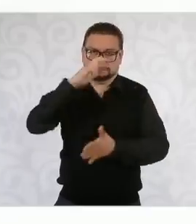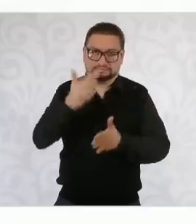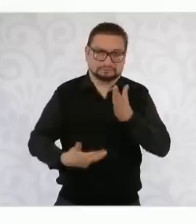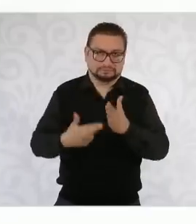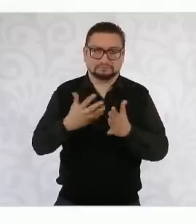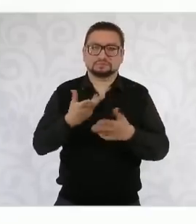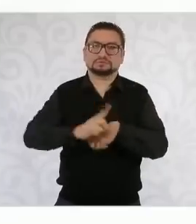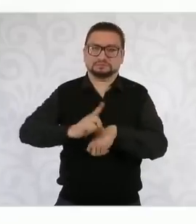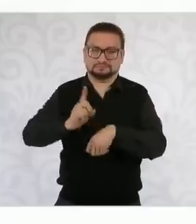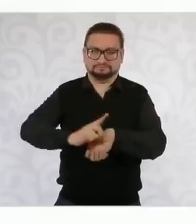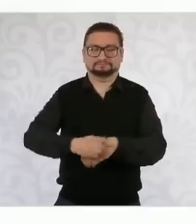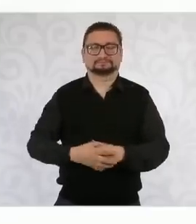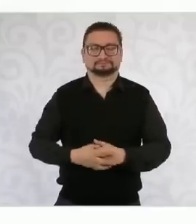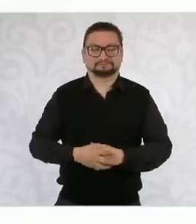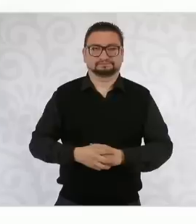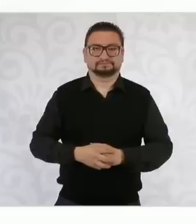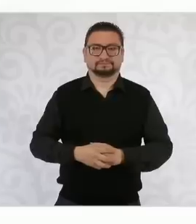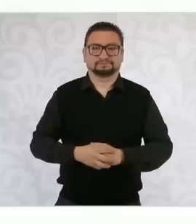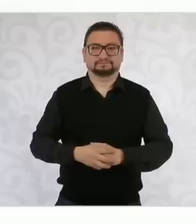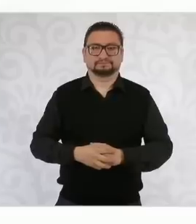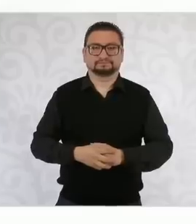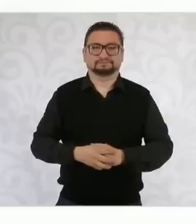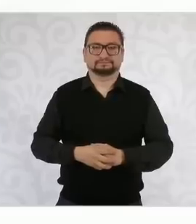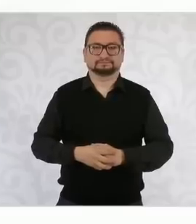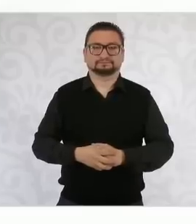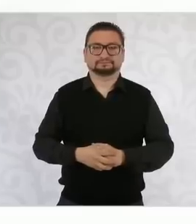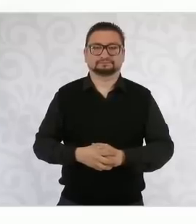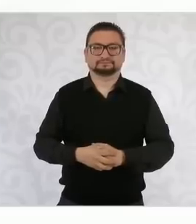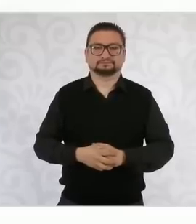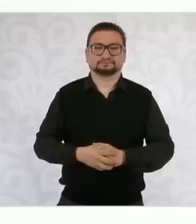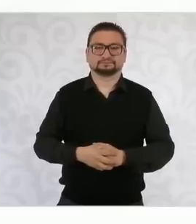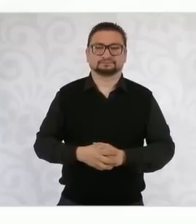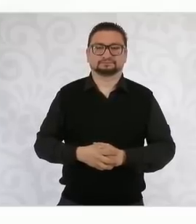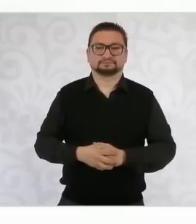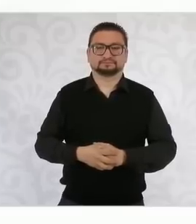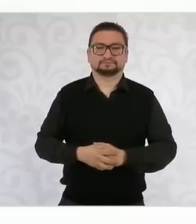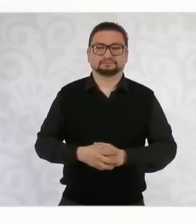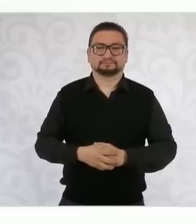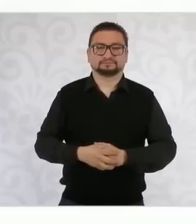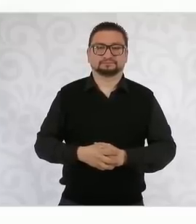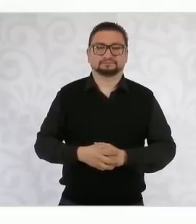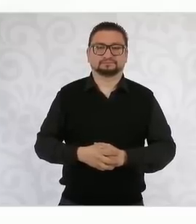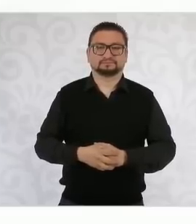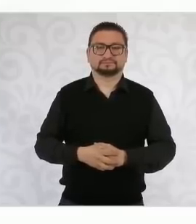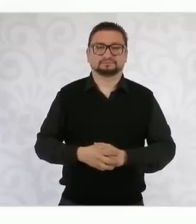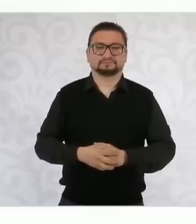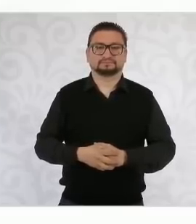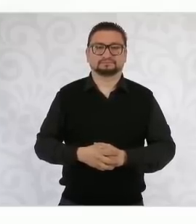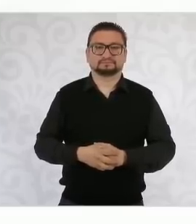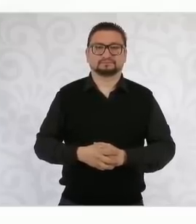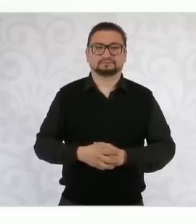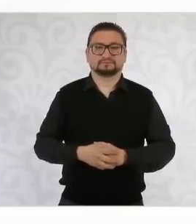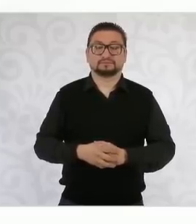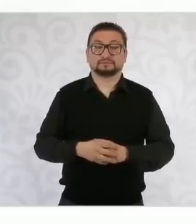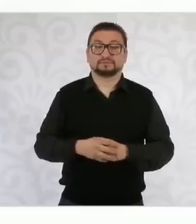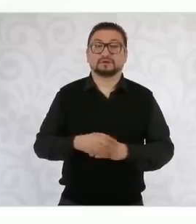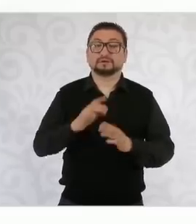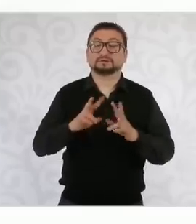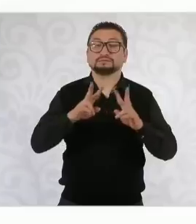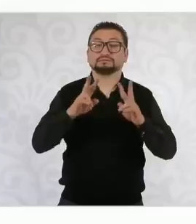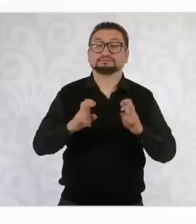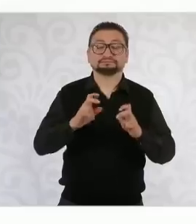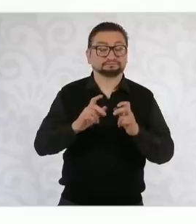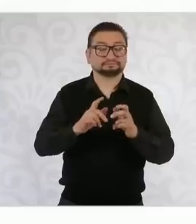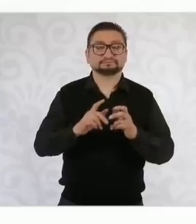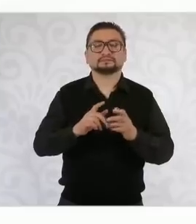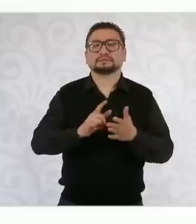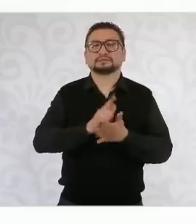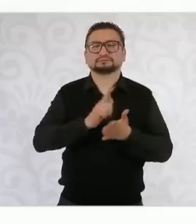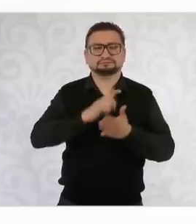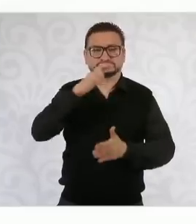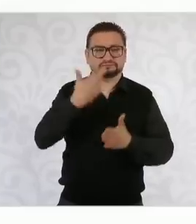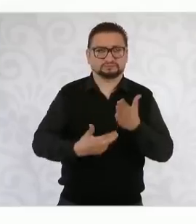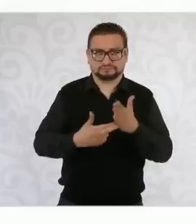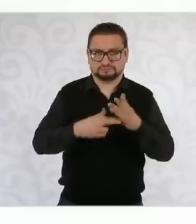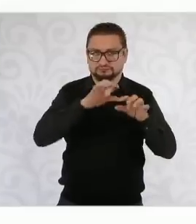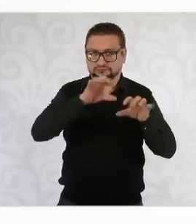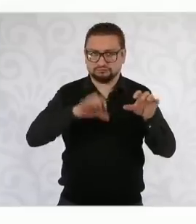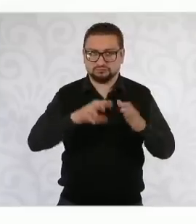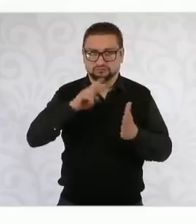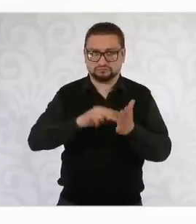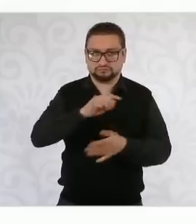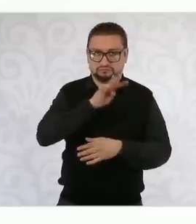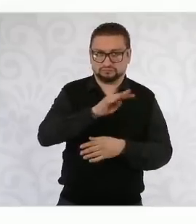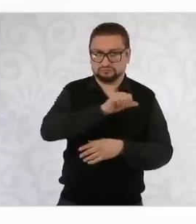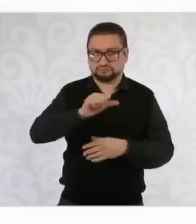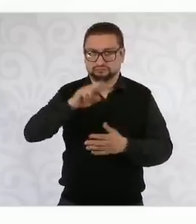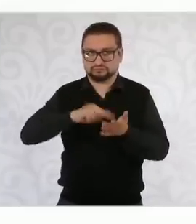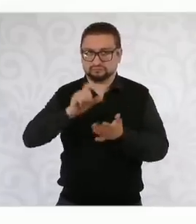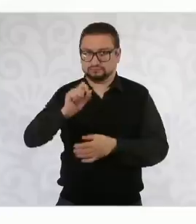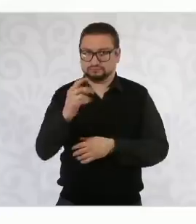día en la desagregación por tipo de delito entre 2019 y 2024 se pueden apreciar reducciones